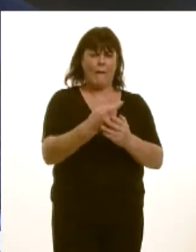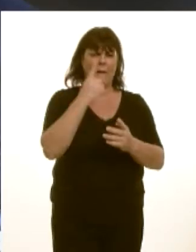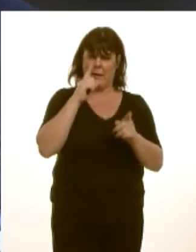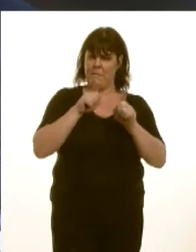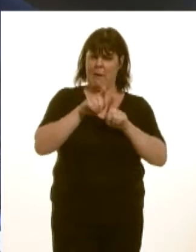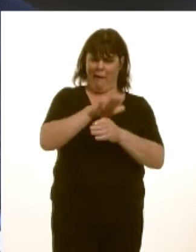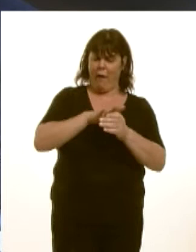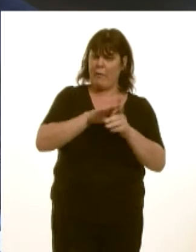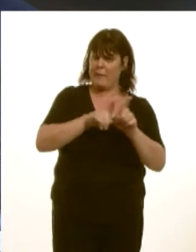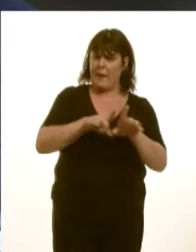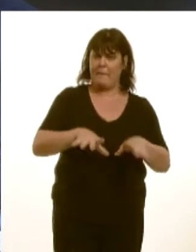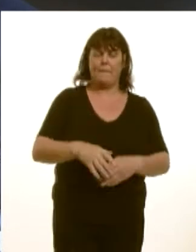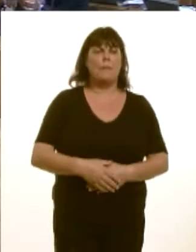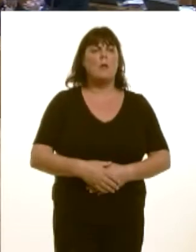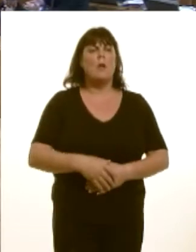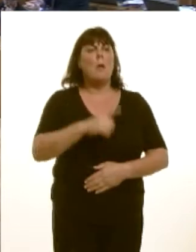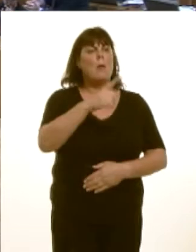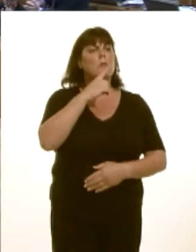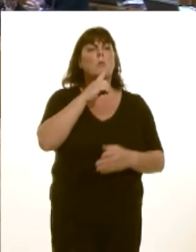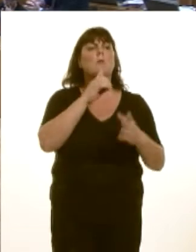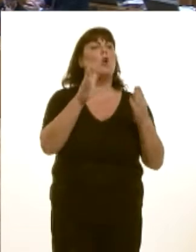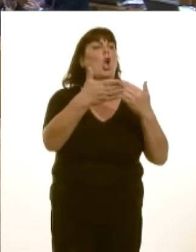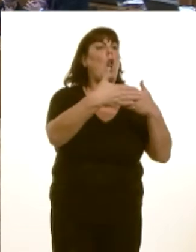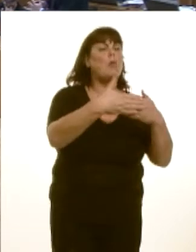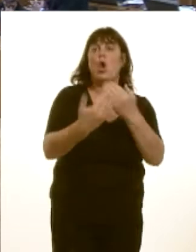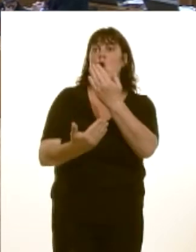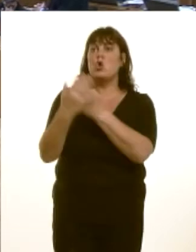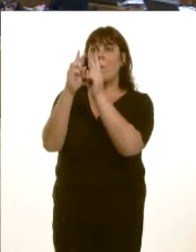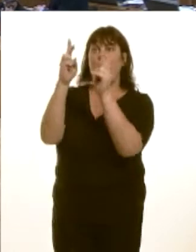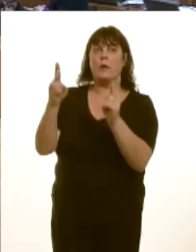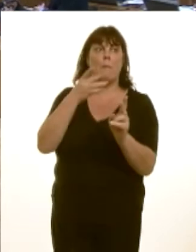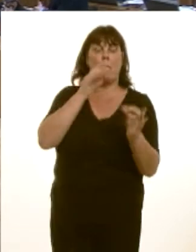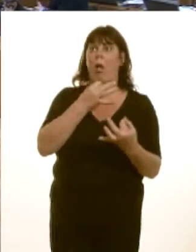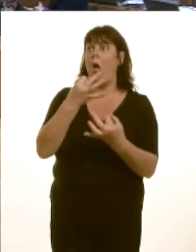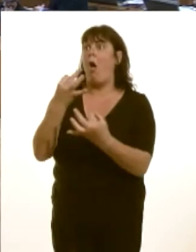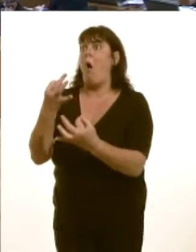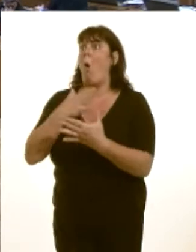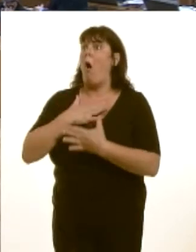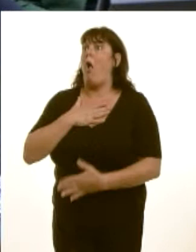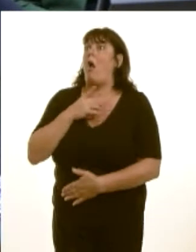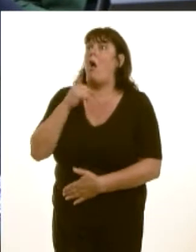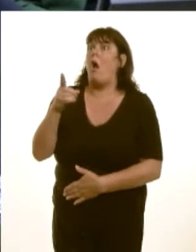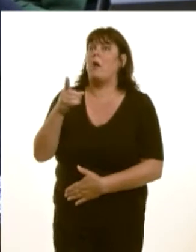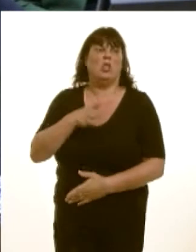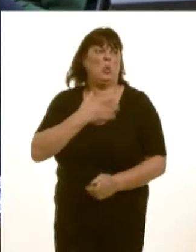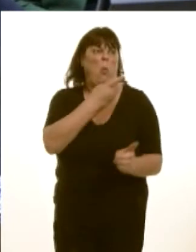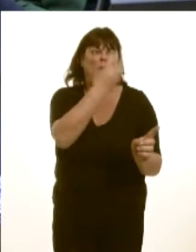Yr hyn sy’n digwydd yw nad yw neb, ar ôl iddynt weld yr adnoddau sydd ar gael, am fynd yn ôl i’r hen system.